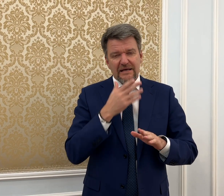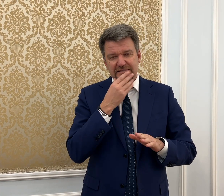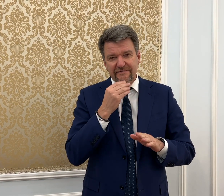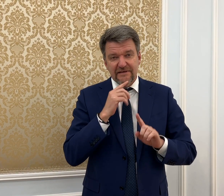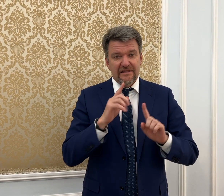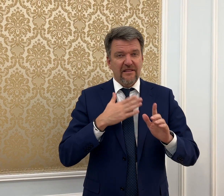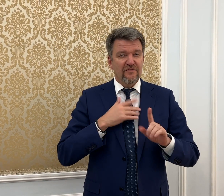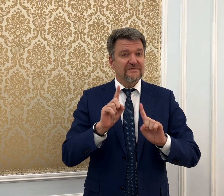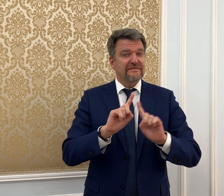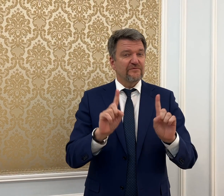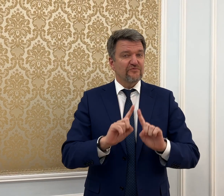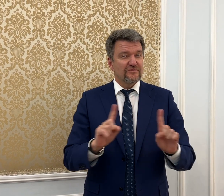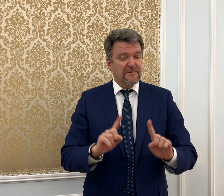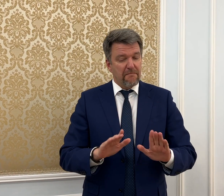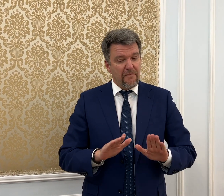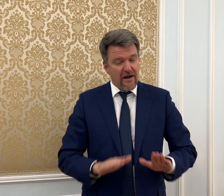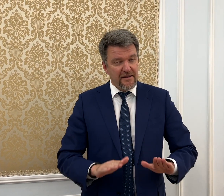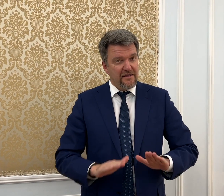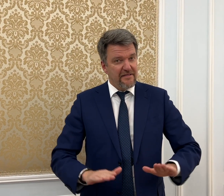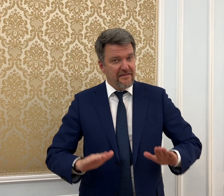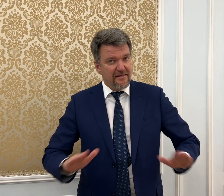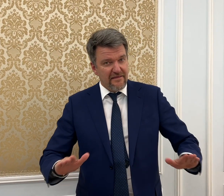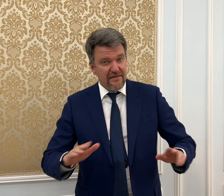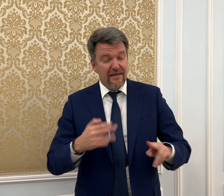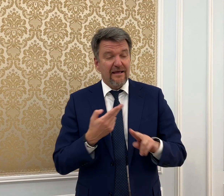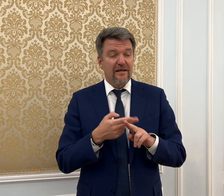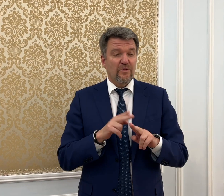Выступают наши красивые звёздочки, маленькие дети,